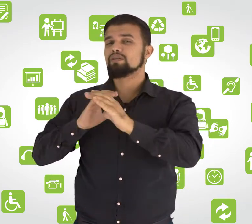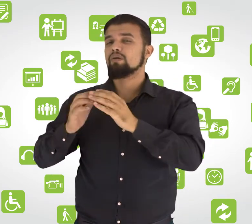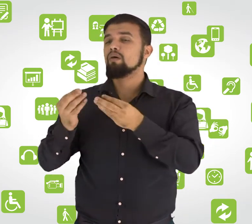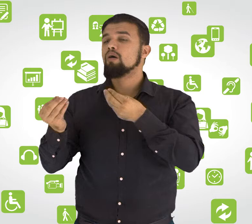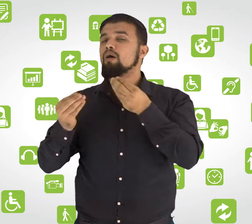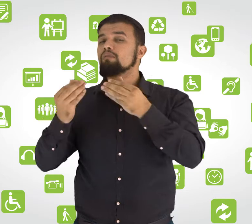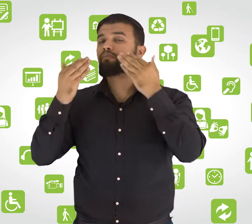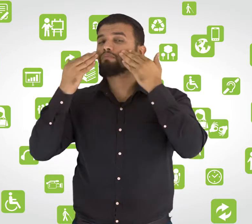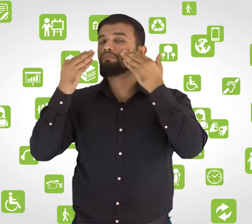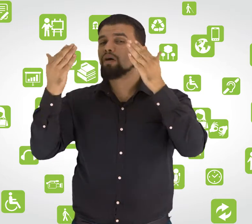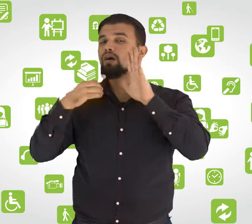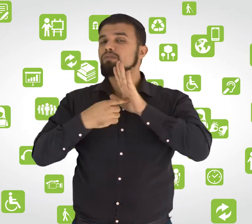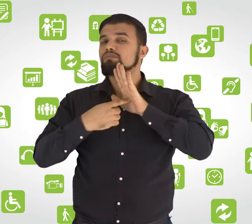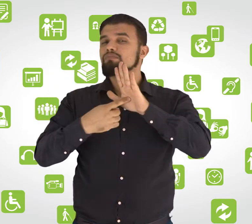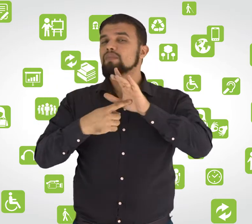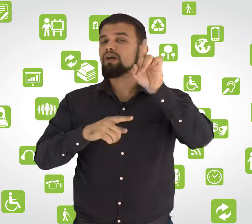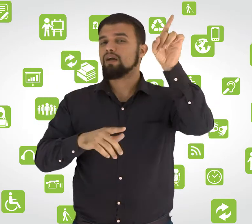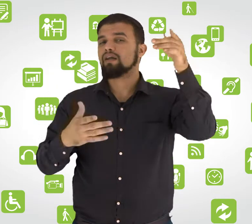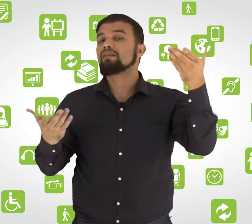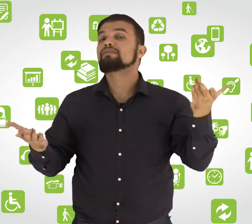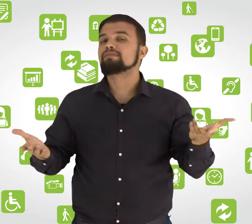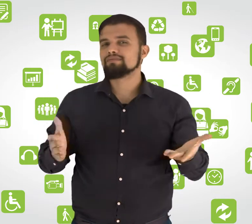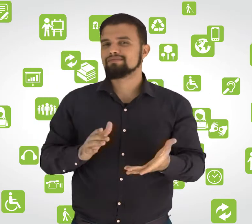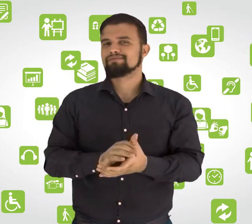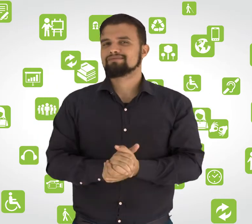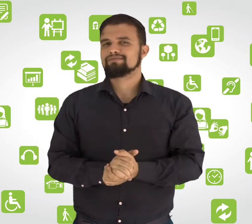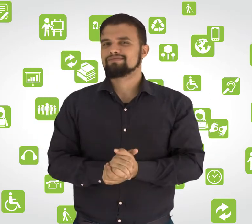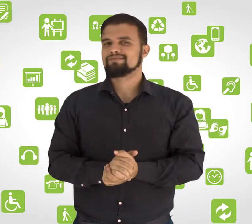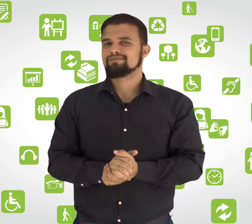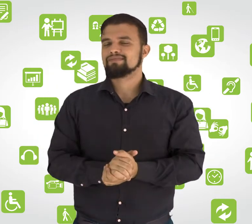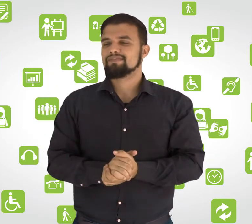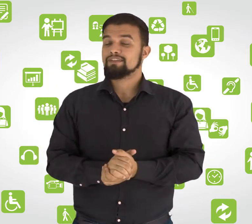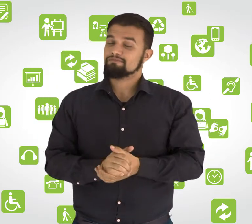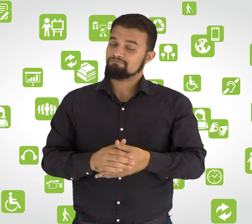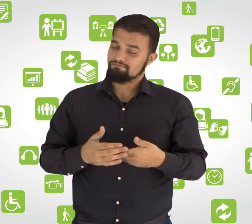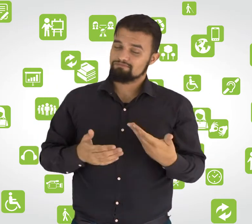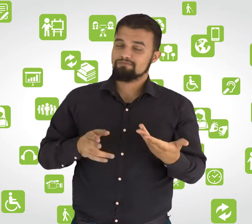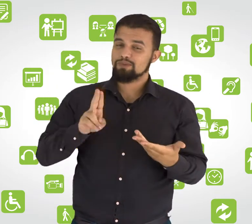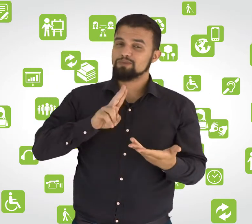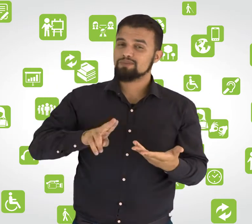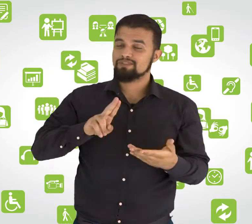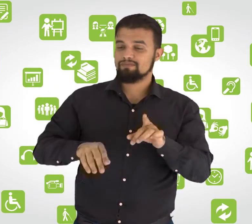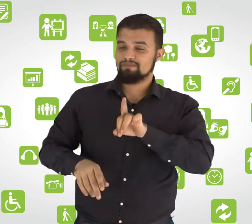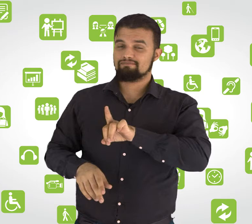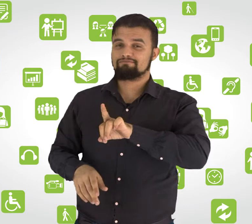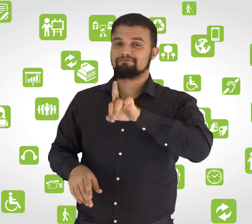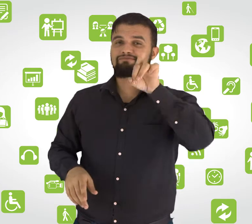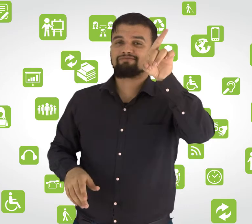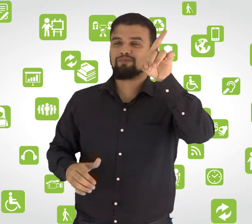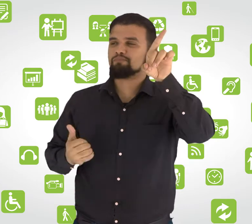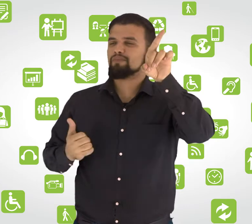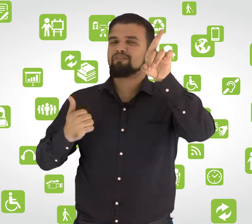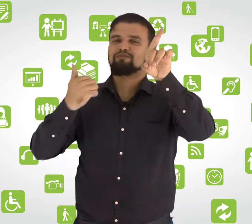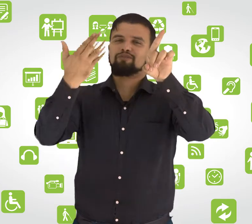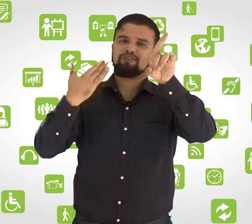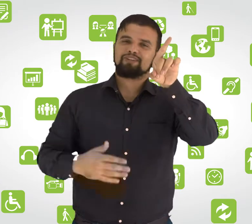Como eu faço para indicar essa pessoa? Assim -